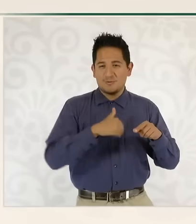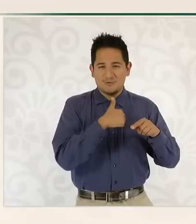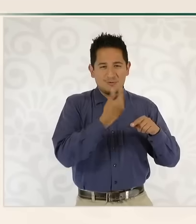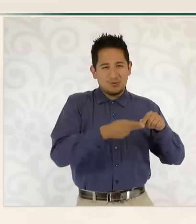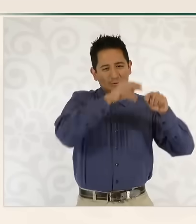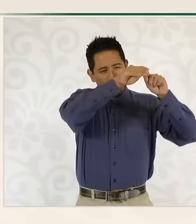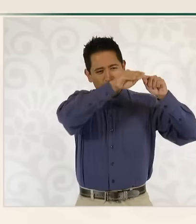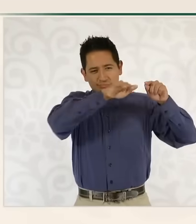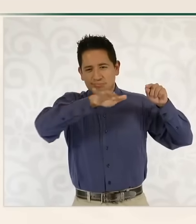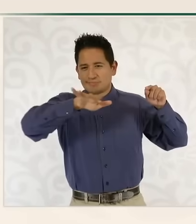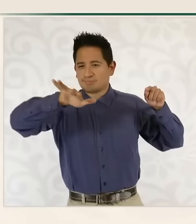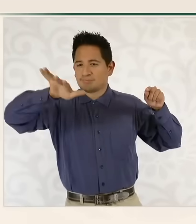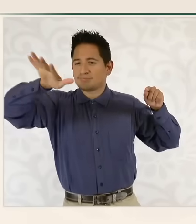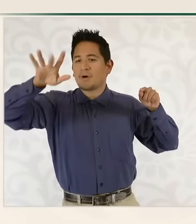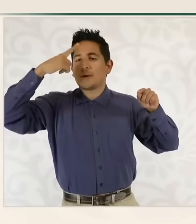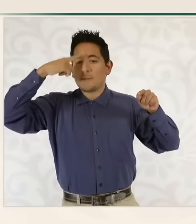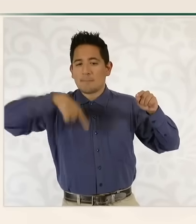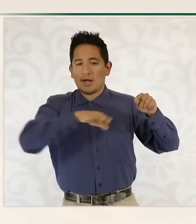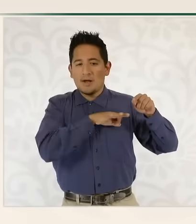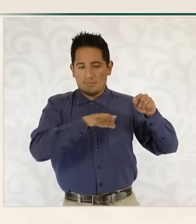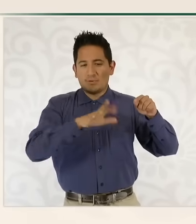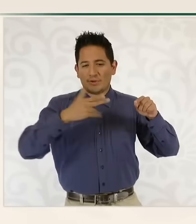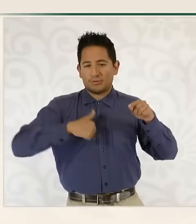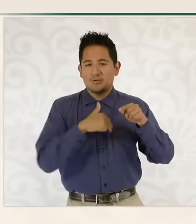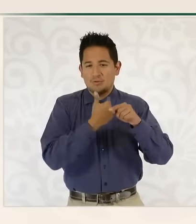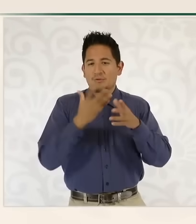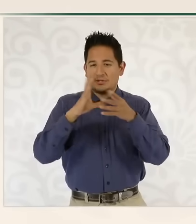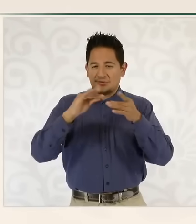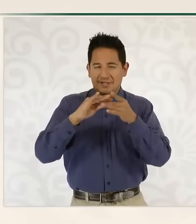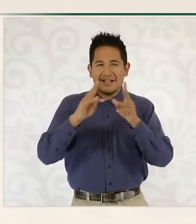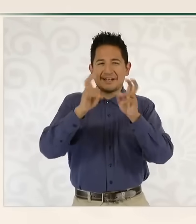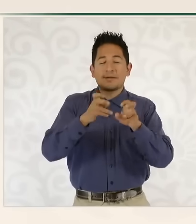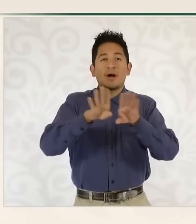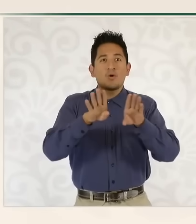si la presidenta así lo considera, en una mañanera posterior presentaremos los proyectos del sistema